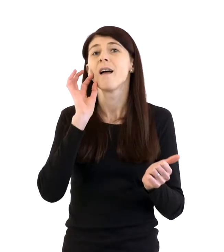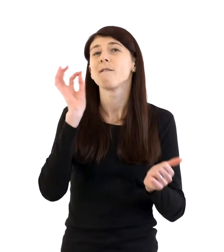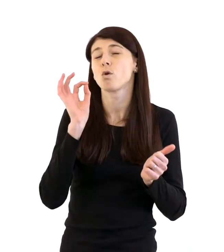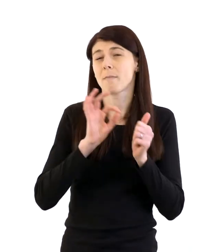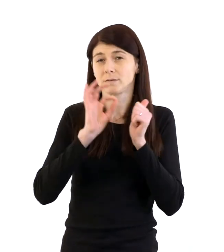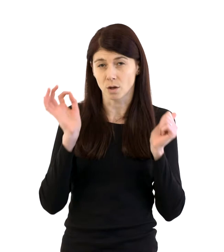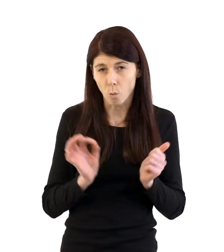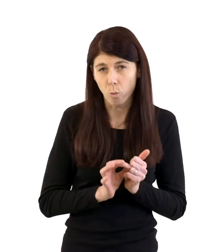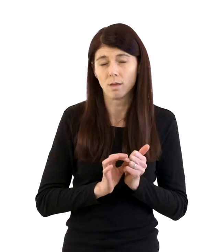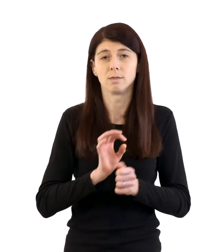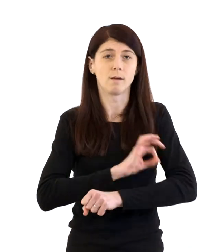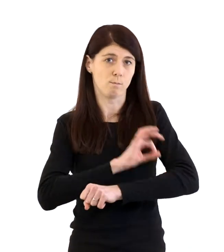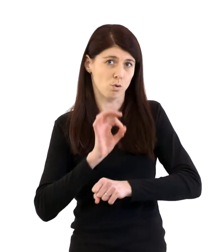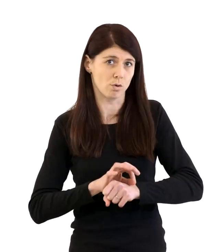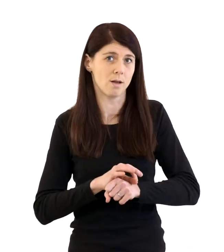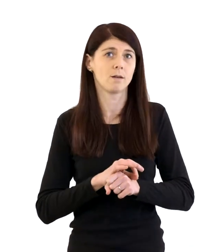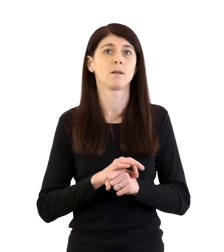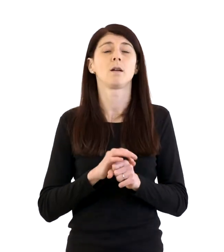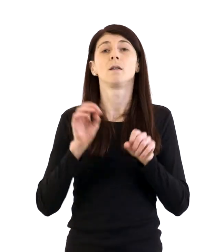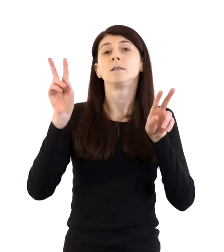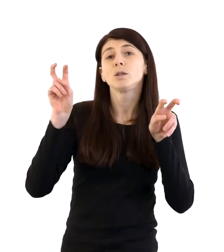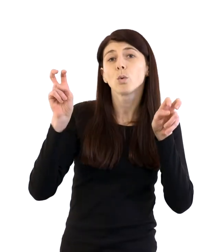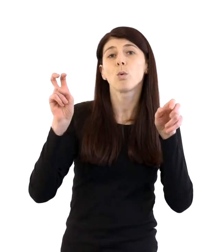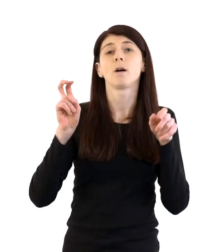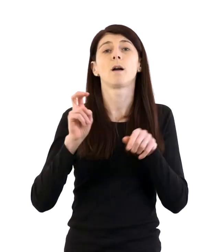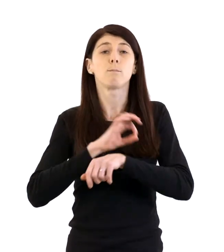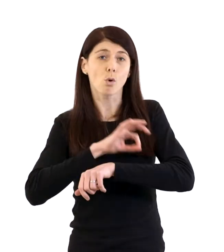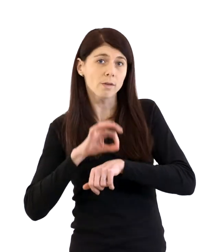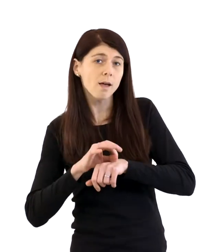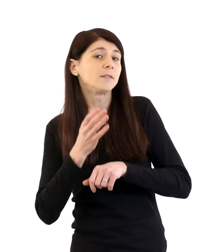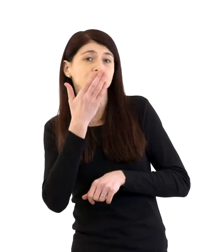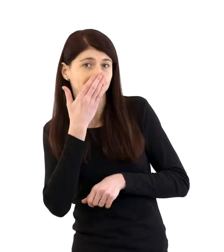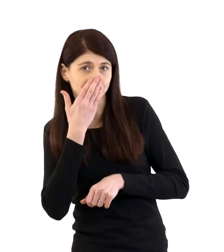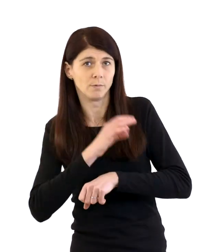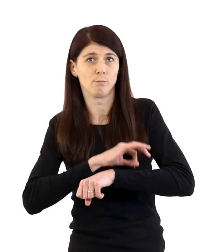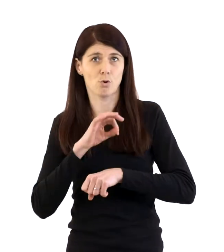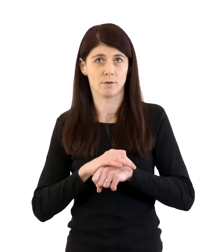Informacje ogólne o projekcie (tytuł i rodzaj projektu)